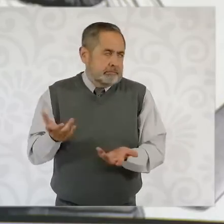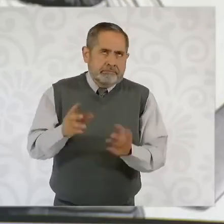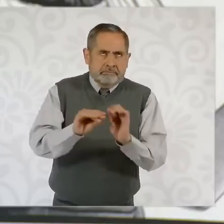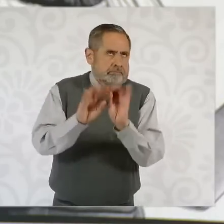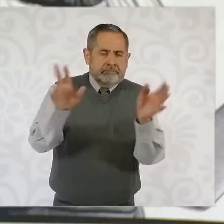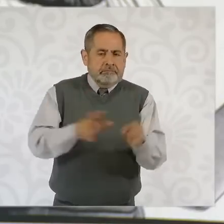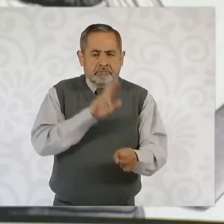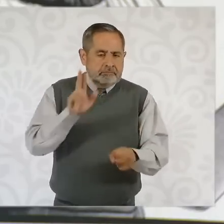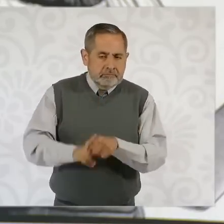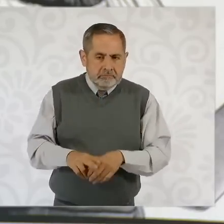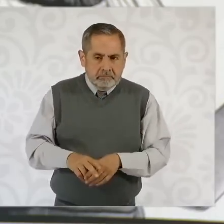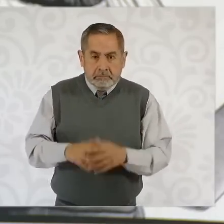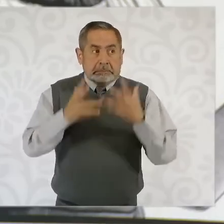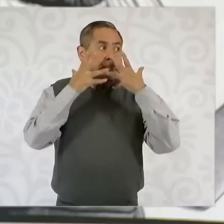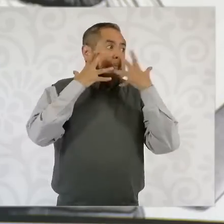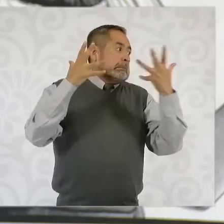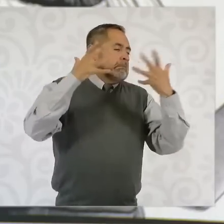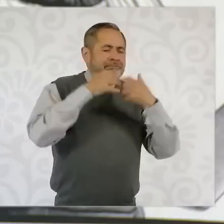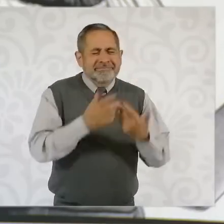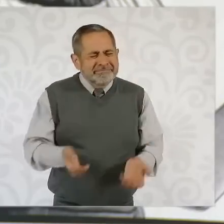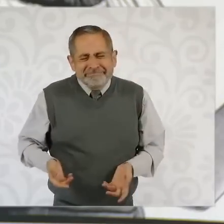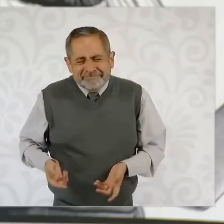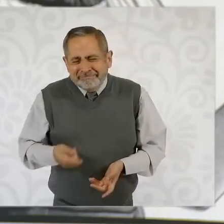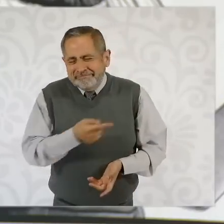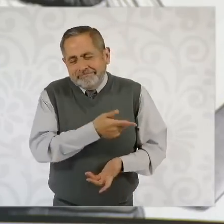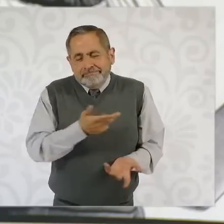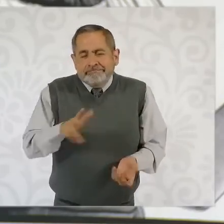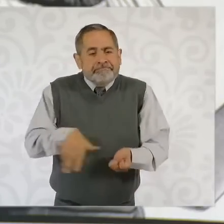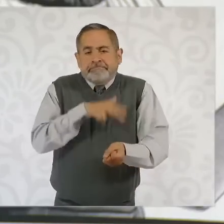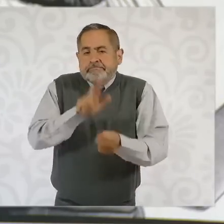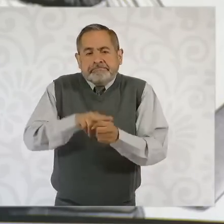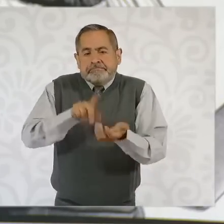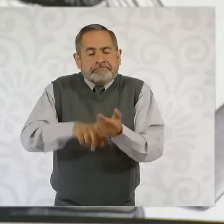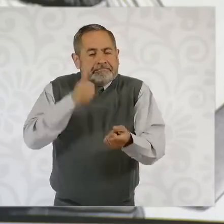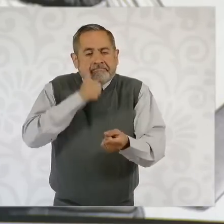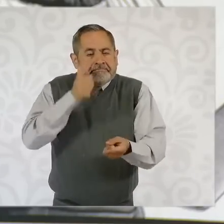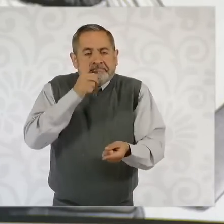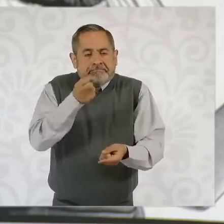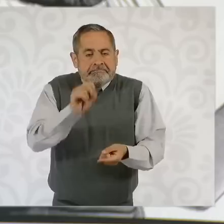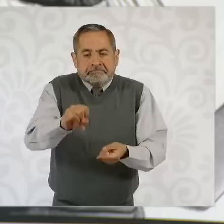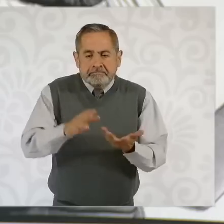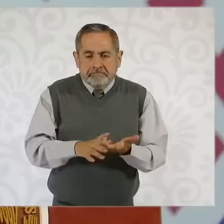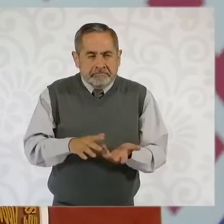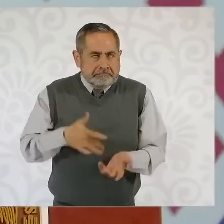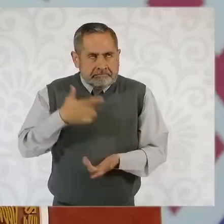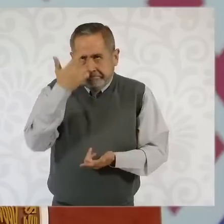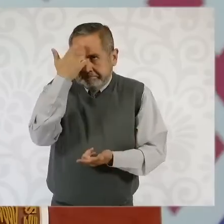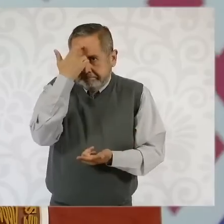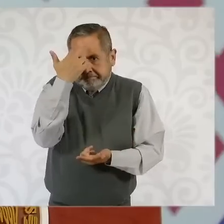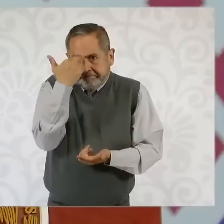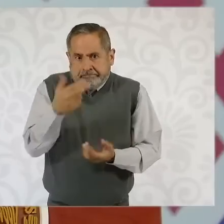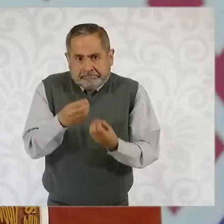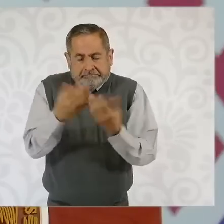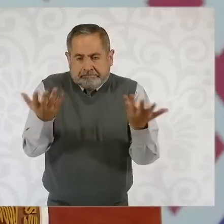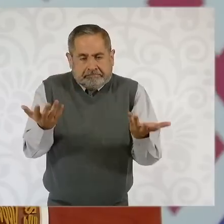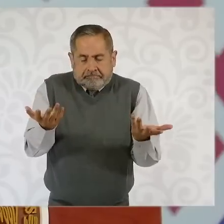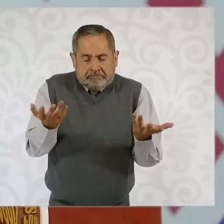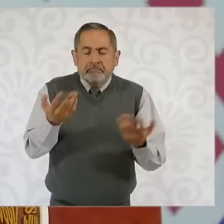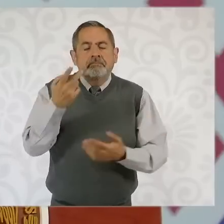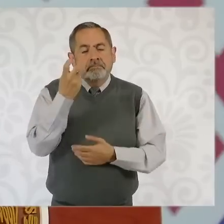un gran descubrimiento de estas investigaciones pues es como sentido común no por eso vamos